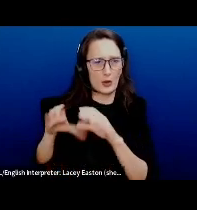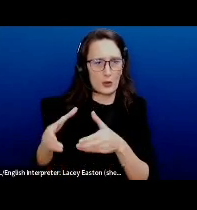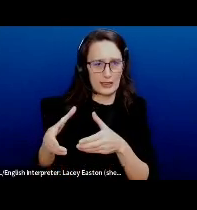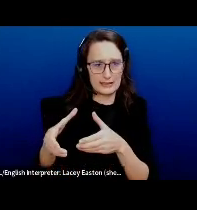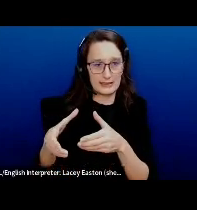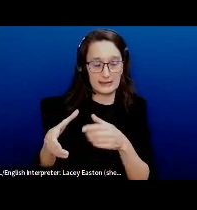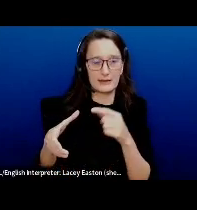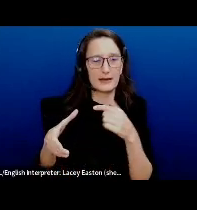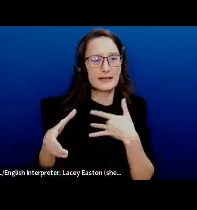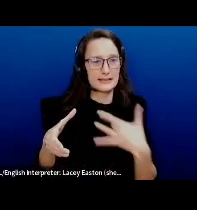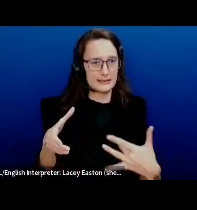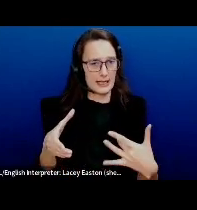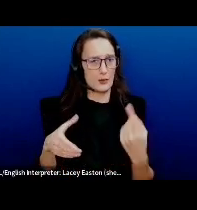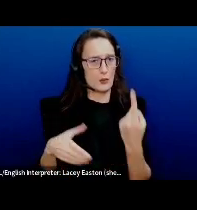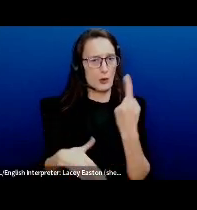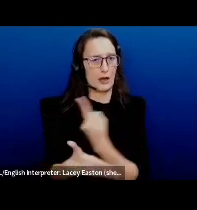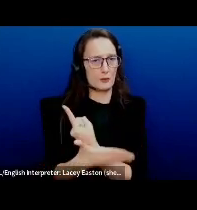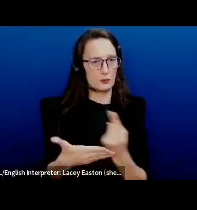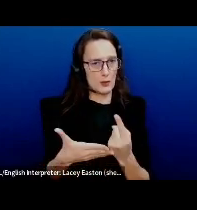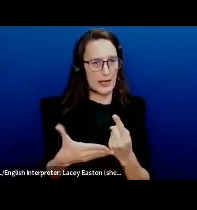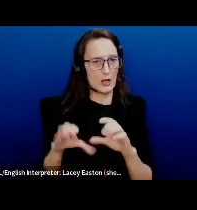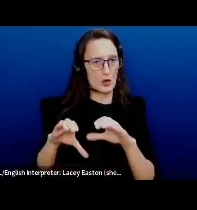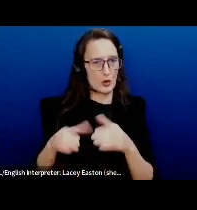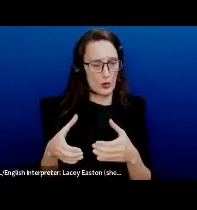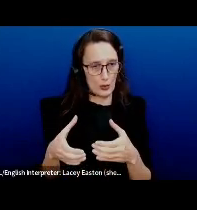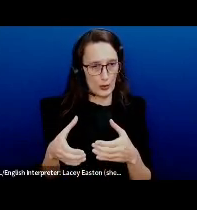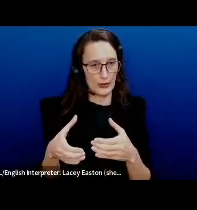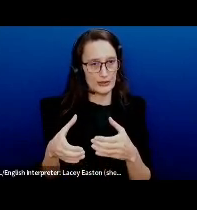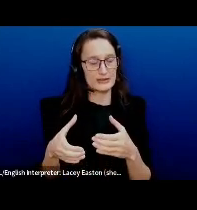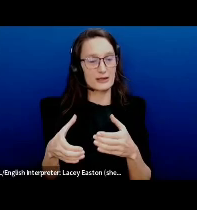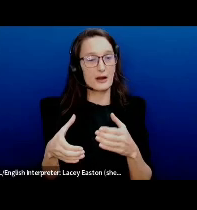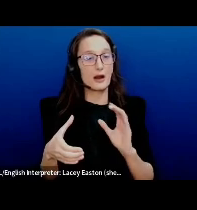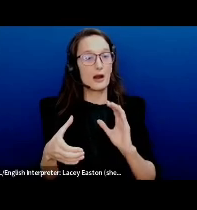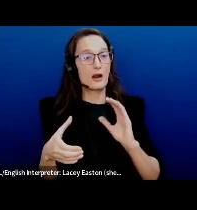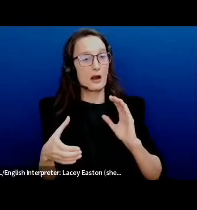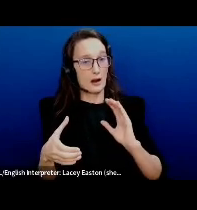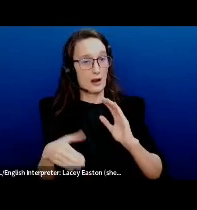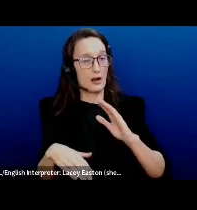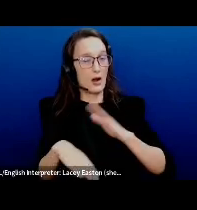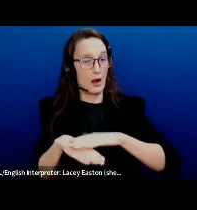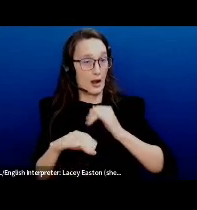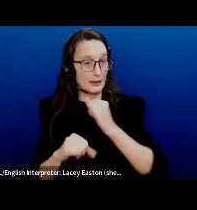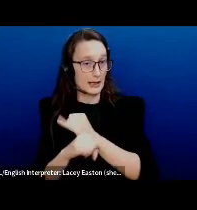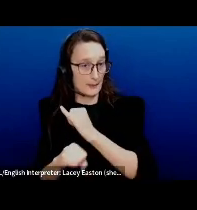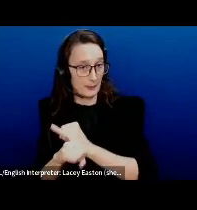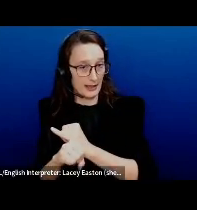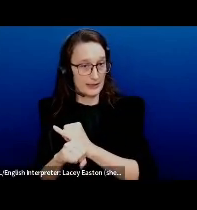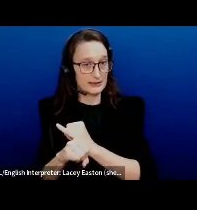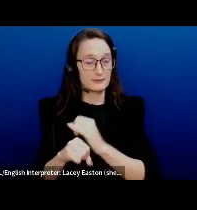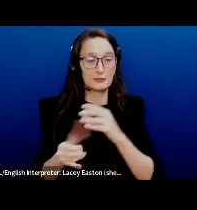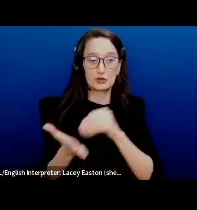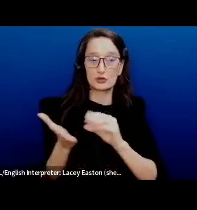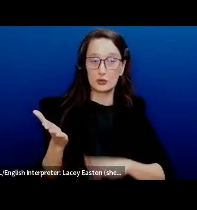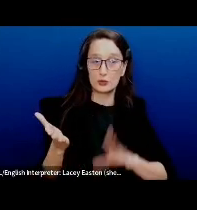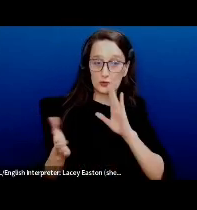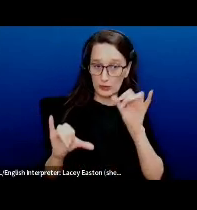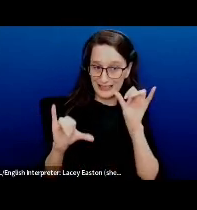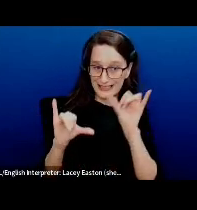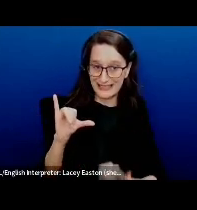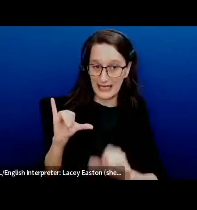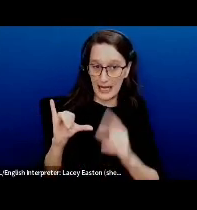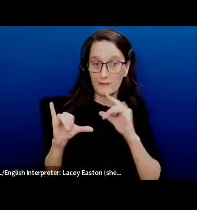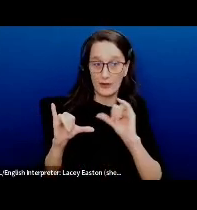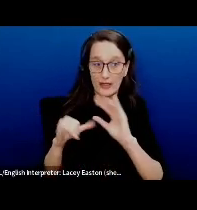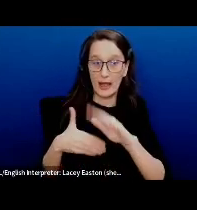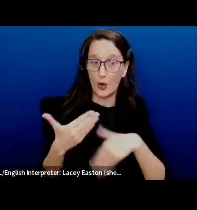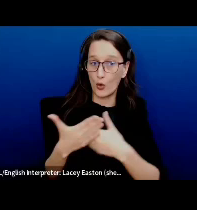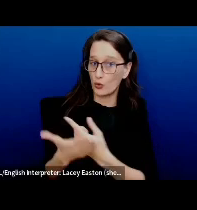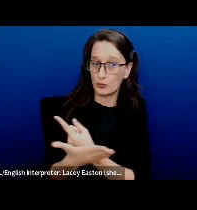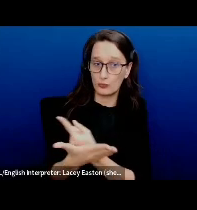una semana de duración, impartidos en nuestro campus. Los estudiantes permanecerán en nuestro campus todo el tiempo.